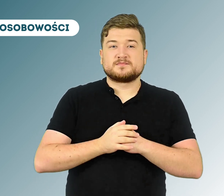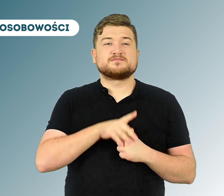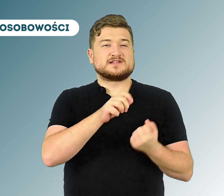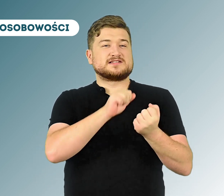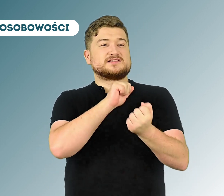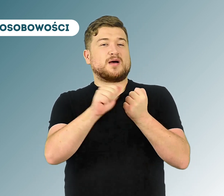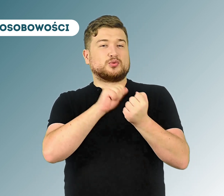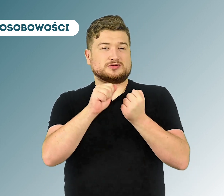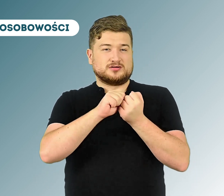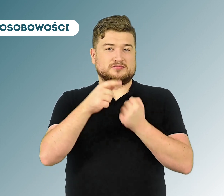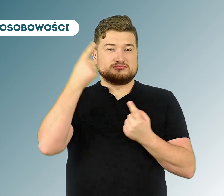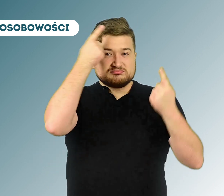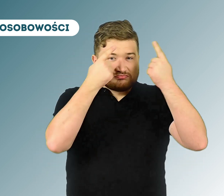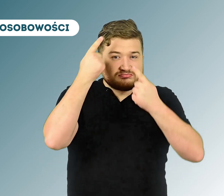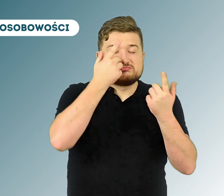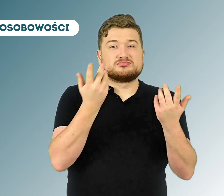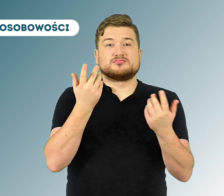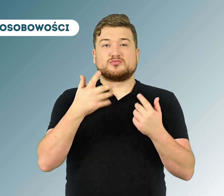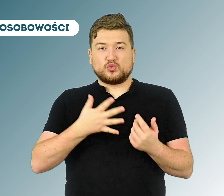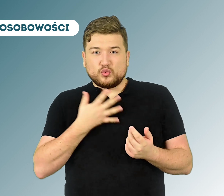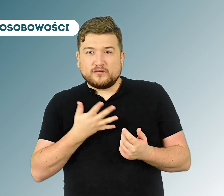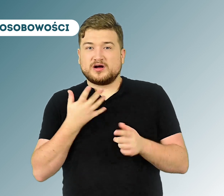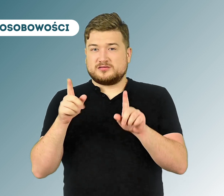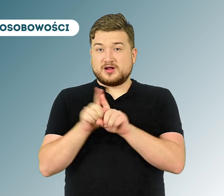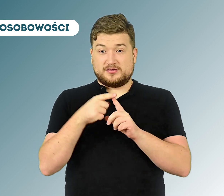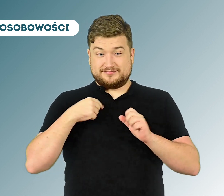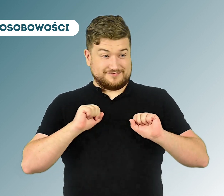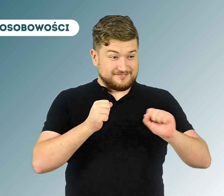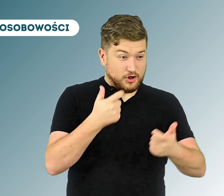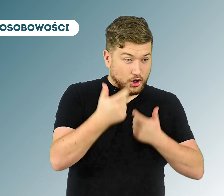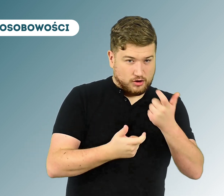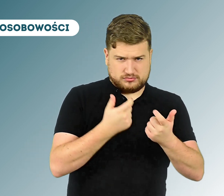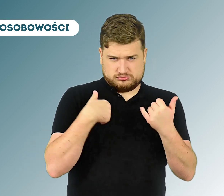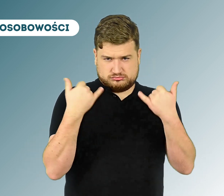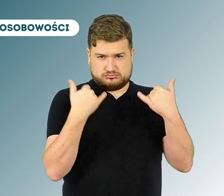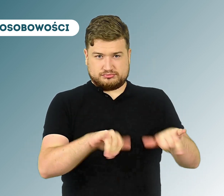Zaburzenie myślenia, odczuwania i działania.